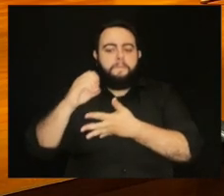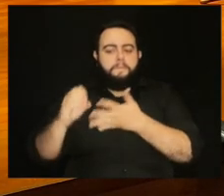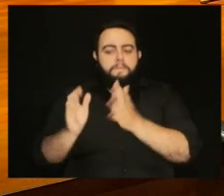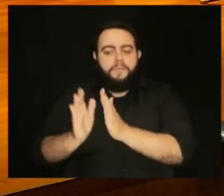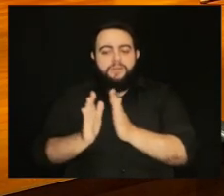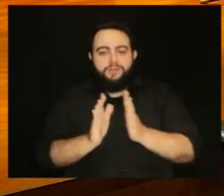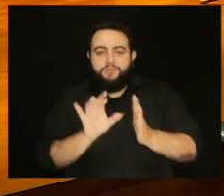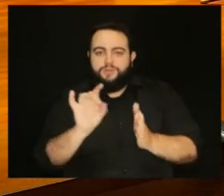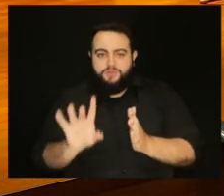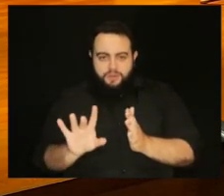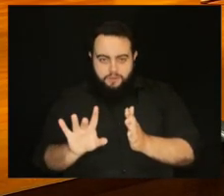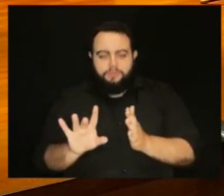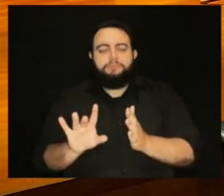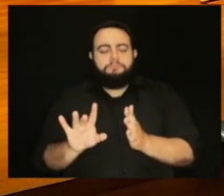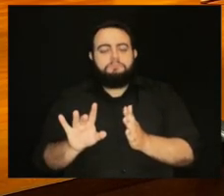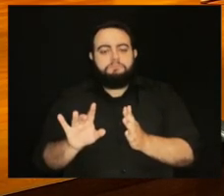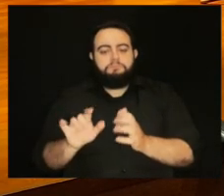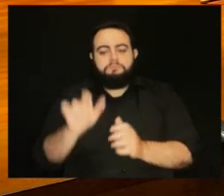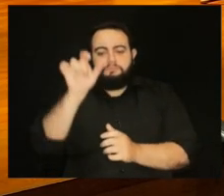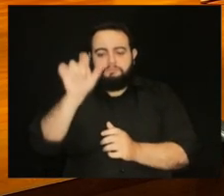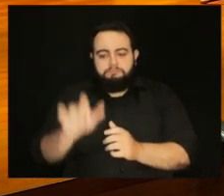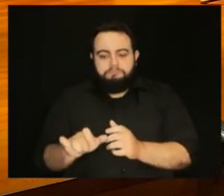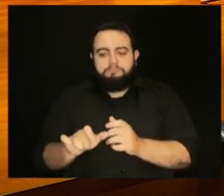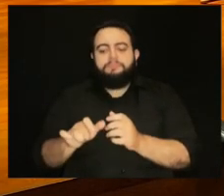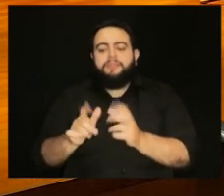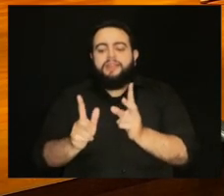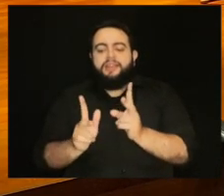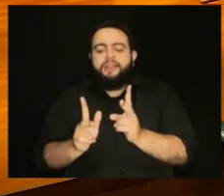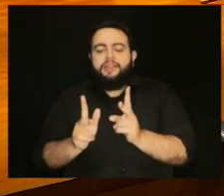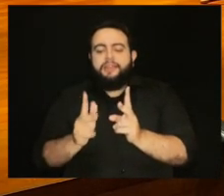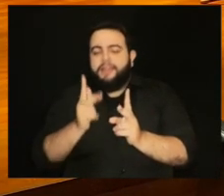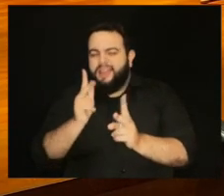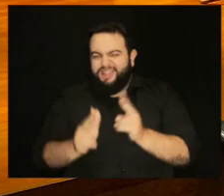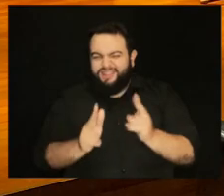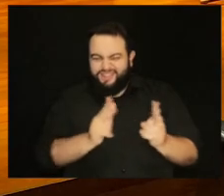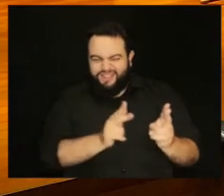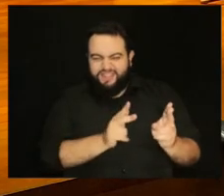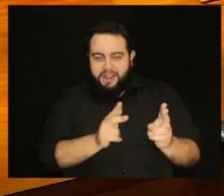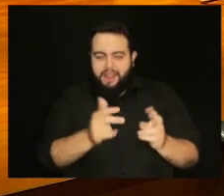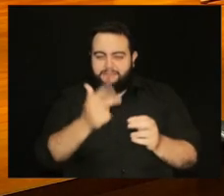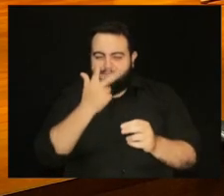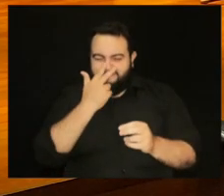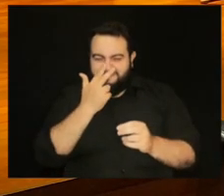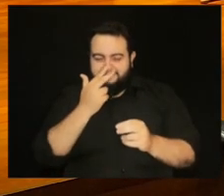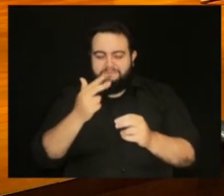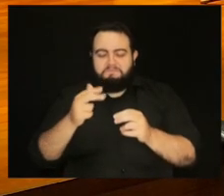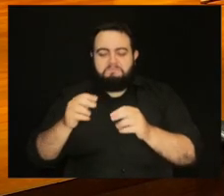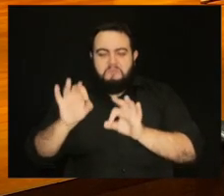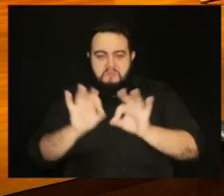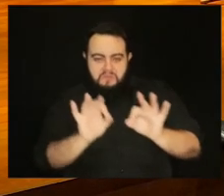as músicas... antes de ter disco e antes de ter rádio o único jeito de